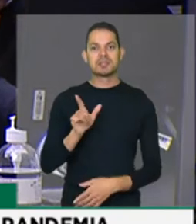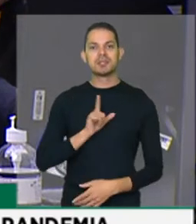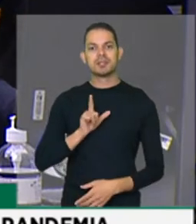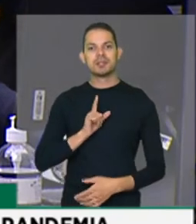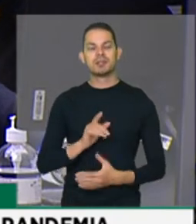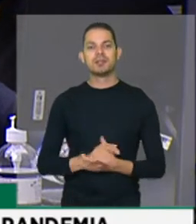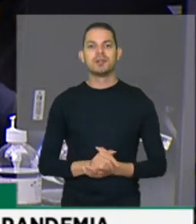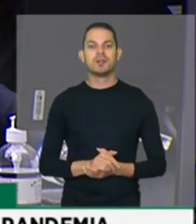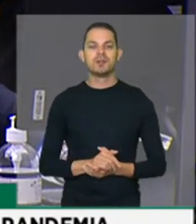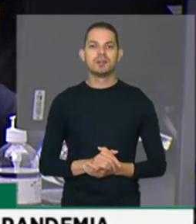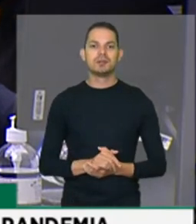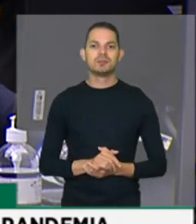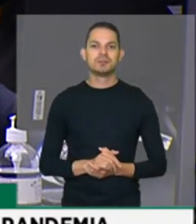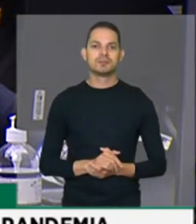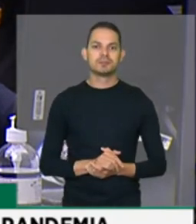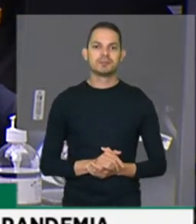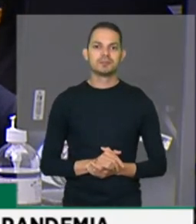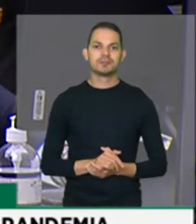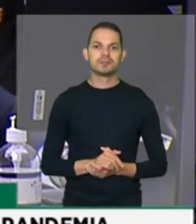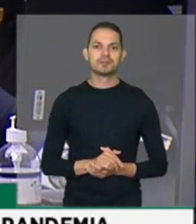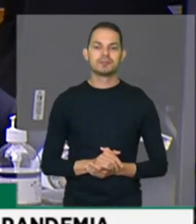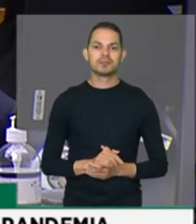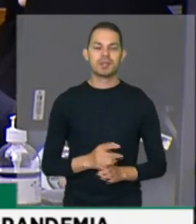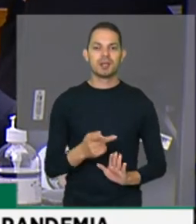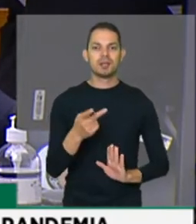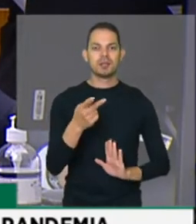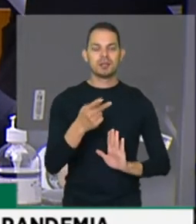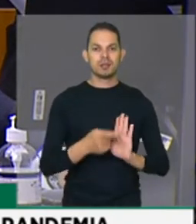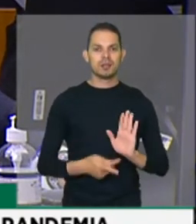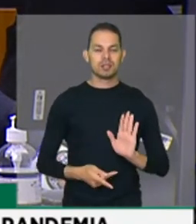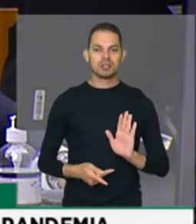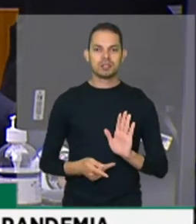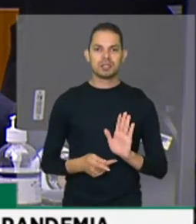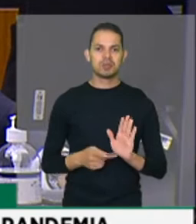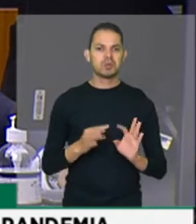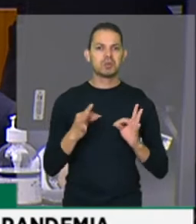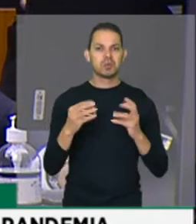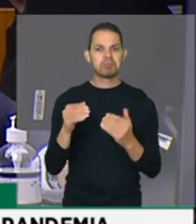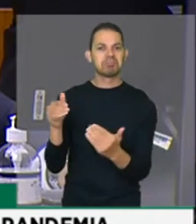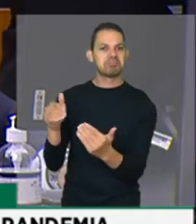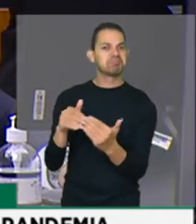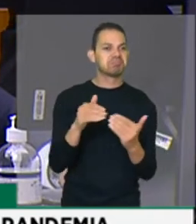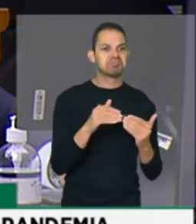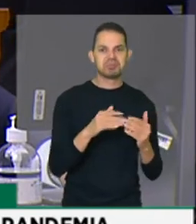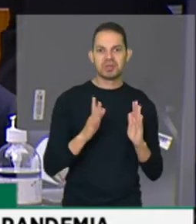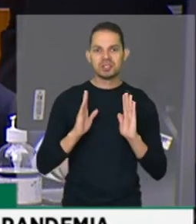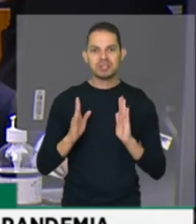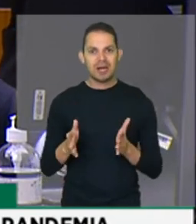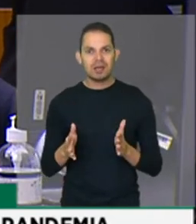QUERIA FAZER AQUI UM... UMA PROPOSTA. NÓS TEMOS, NUM PROJETO PRATICAMENTE CONSENSUADO... NÃO TEM... NENHUM TIPO DE DIVERGÊNCIA,